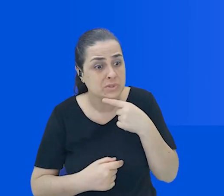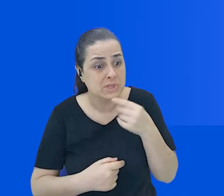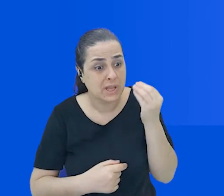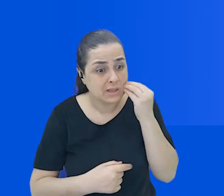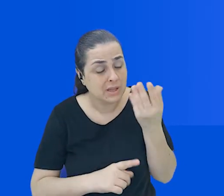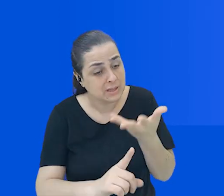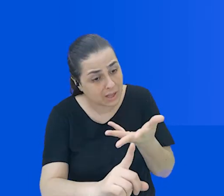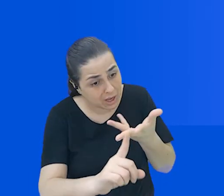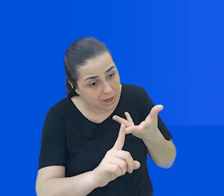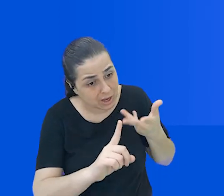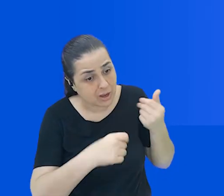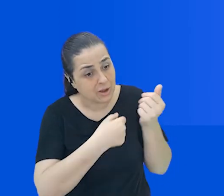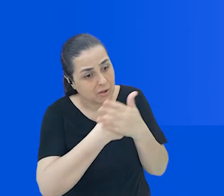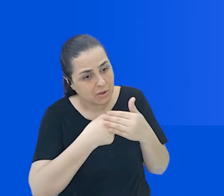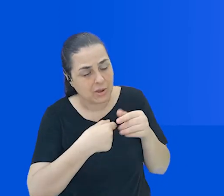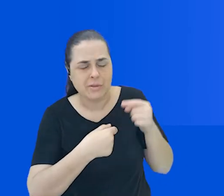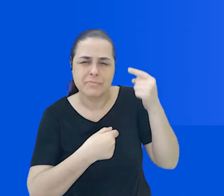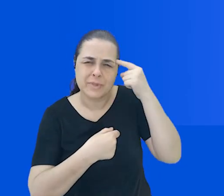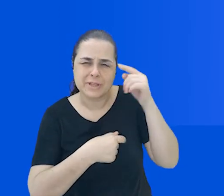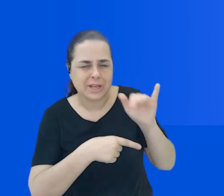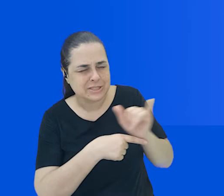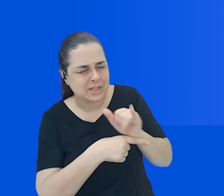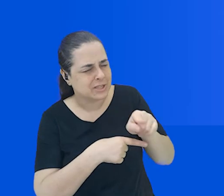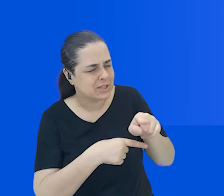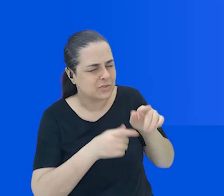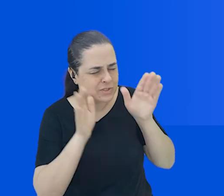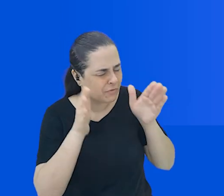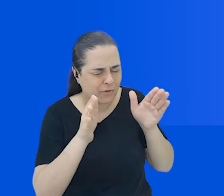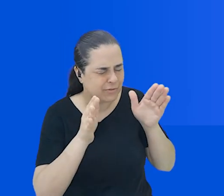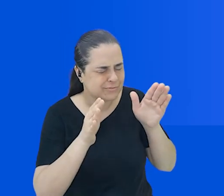Então a gente vai para as estratégias, muda o foco, respira,